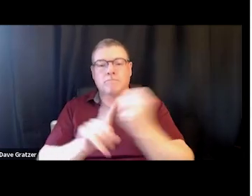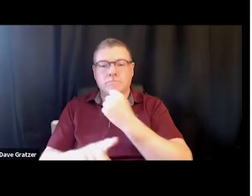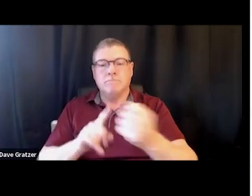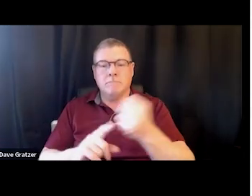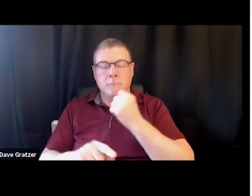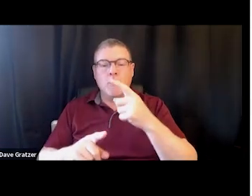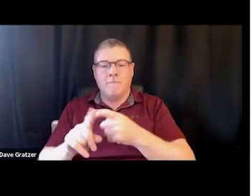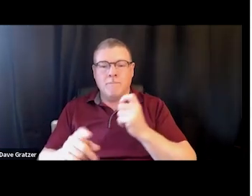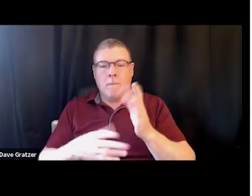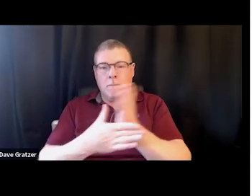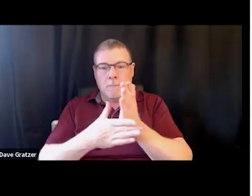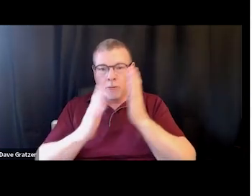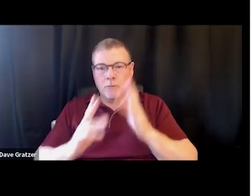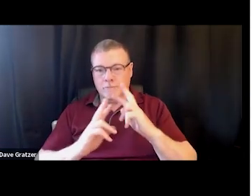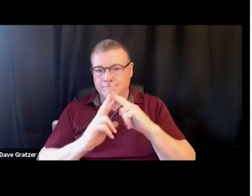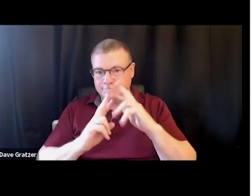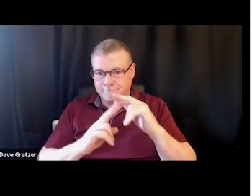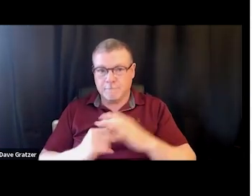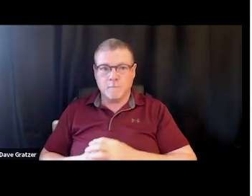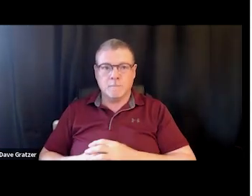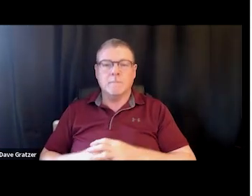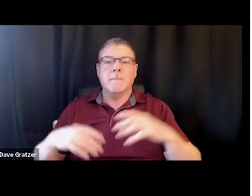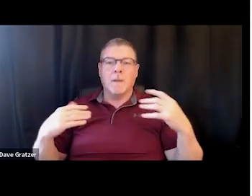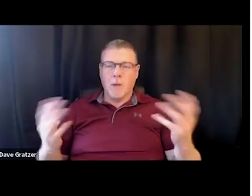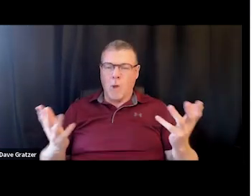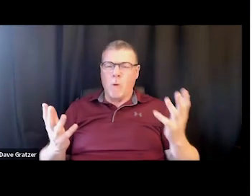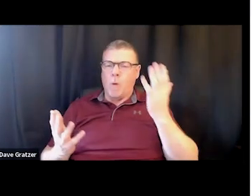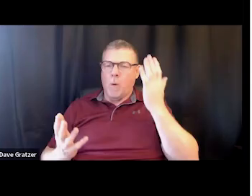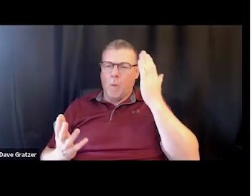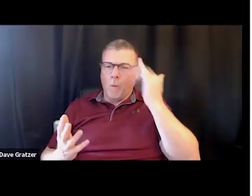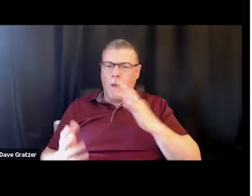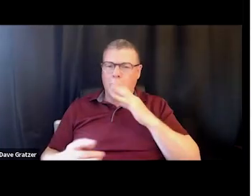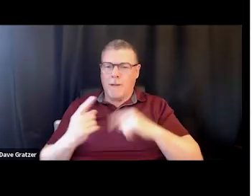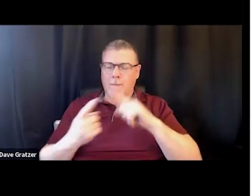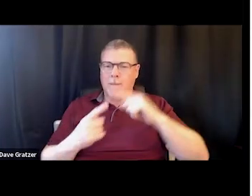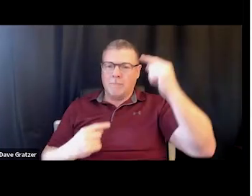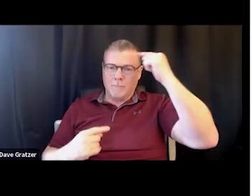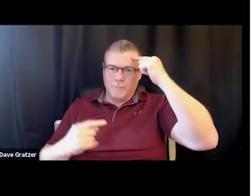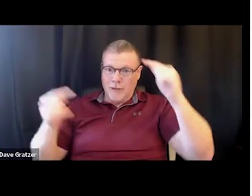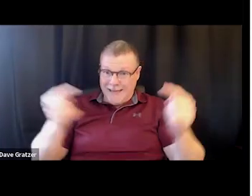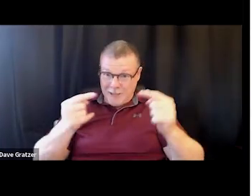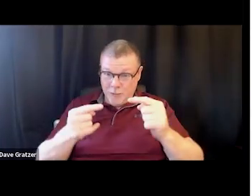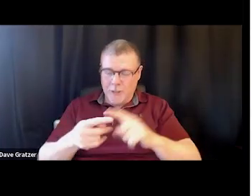Entonces, ¿por qué dedicamos tanto tiempo a hablar sobre la salud conductual de las lesiones cerebrales? La gran razón es, como mencioné,